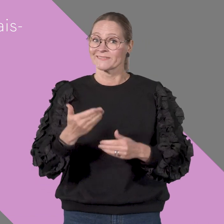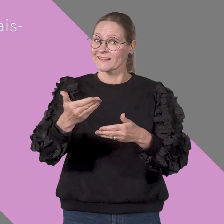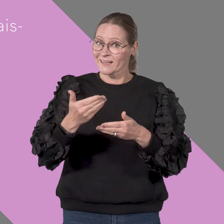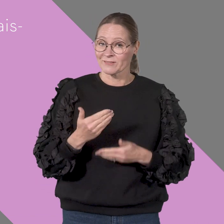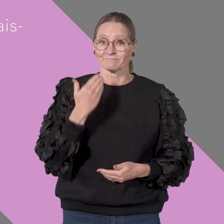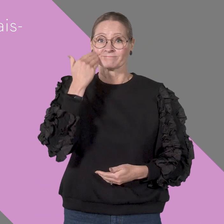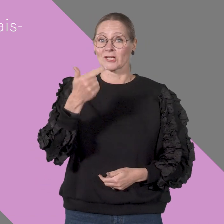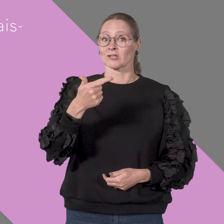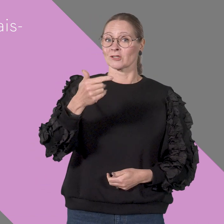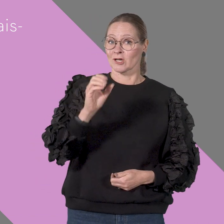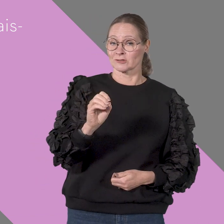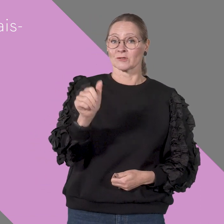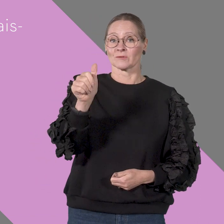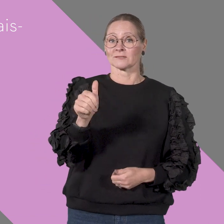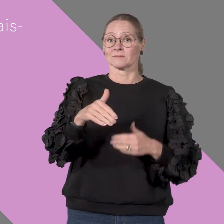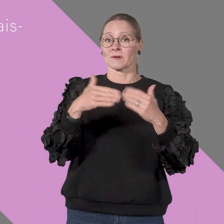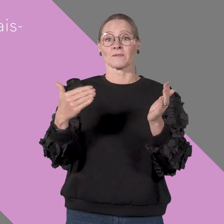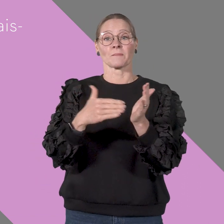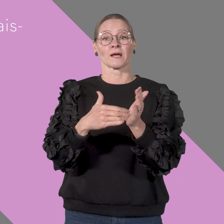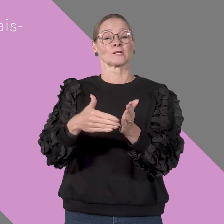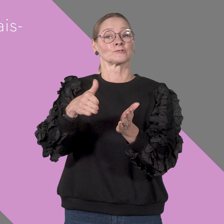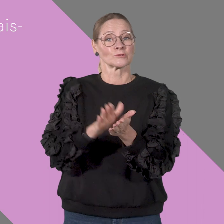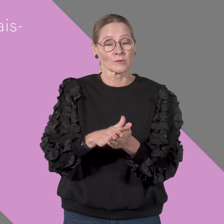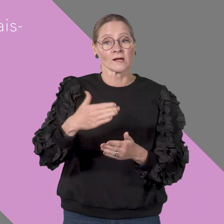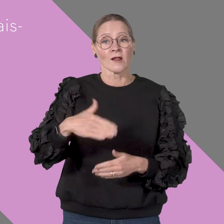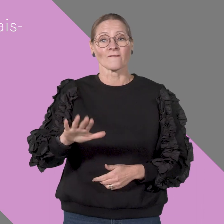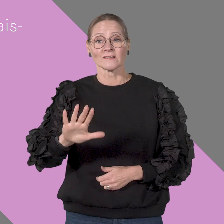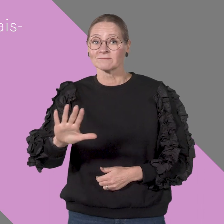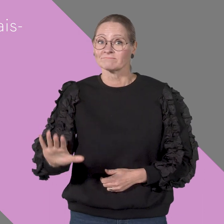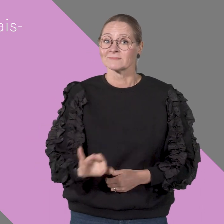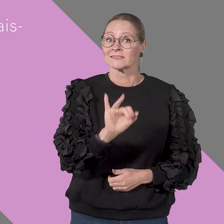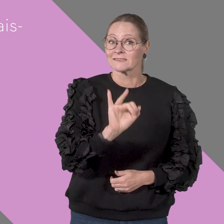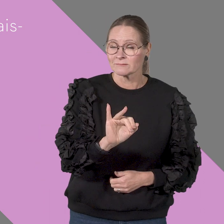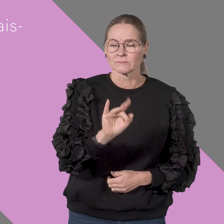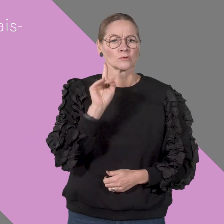Tervetuloa torstaina 9. marraskuuta klo 17-19 -